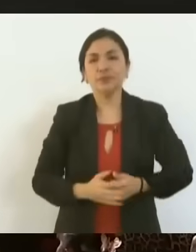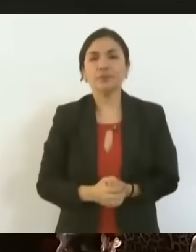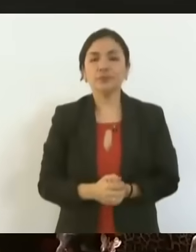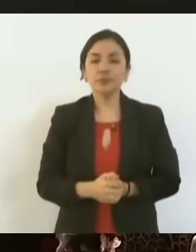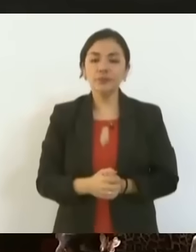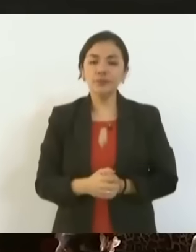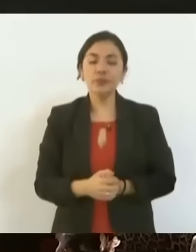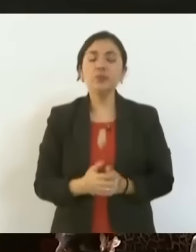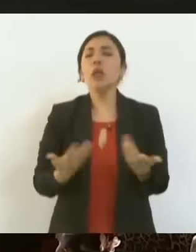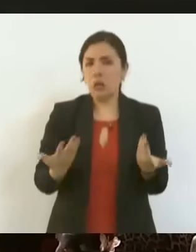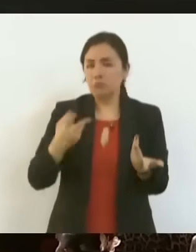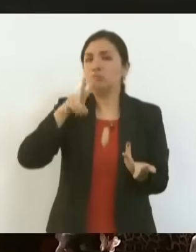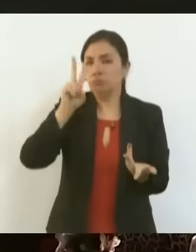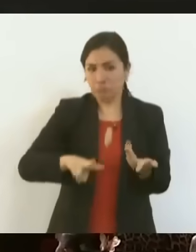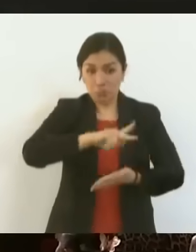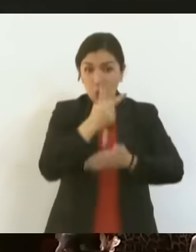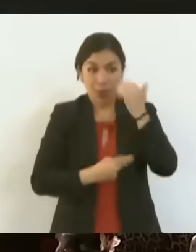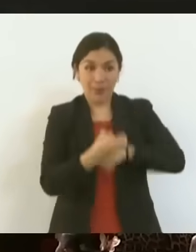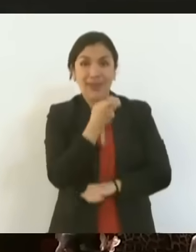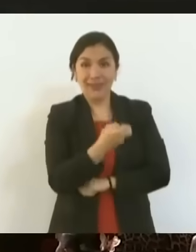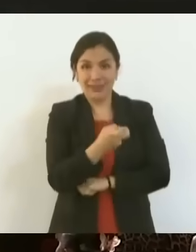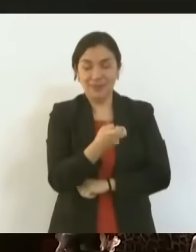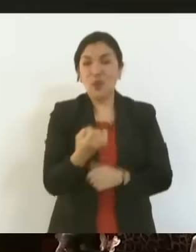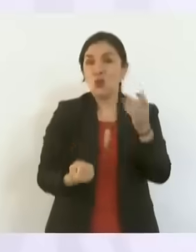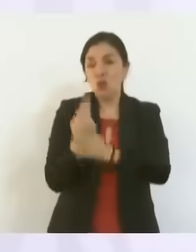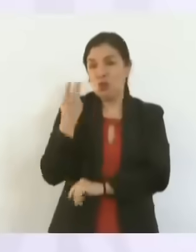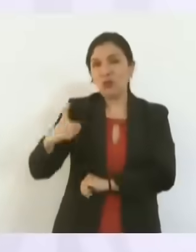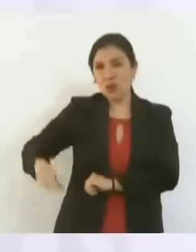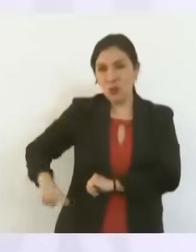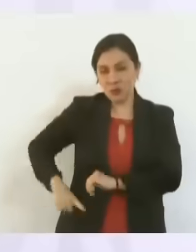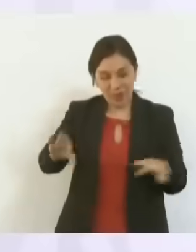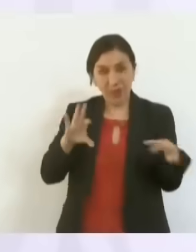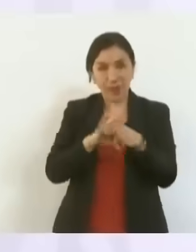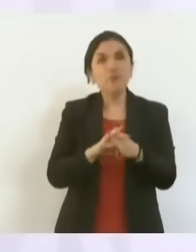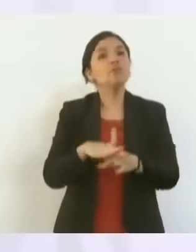Si bien con este programa en la presente administración hemos logrado el canje y